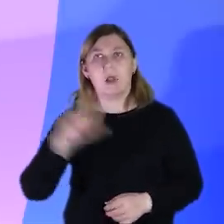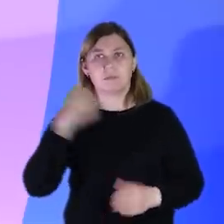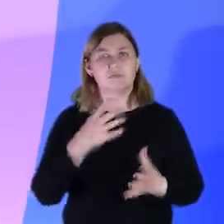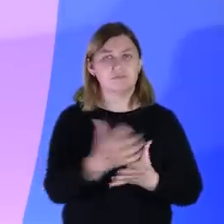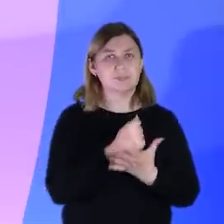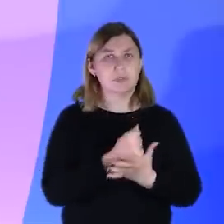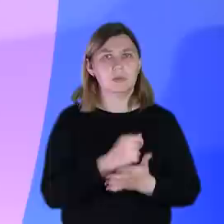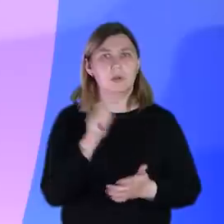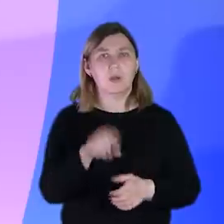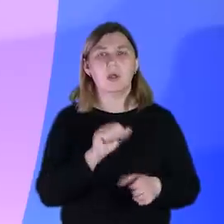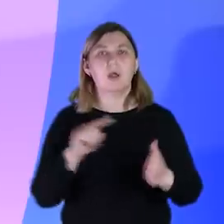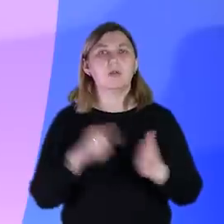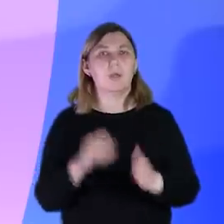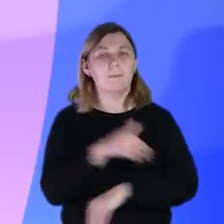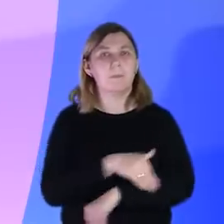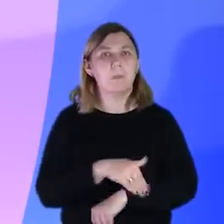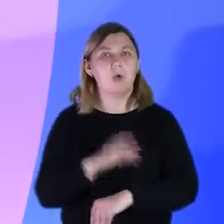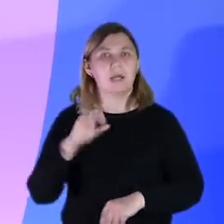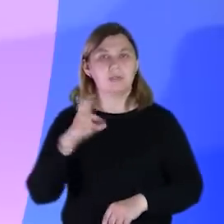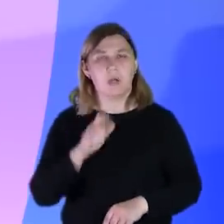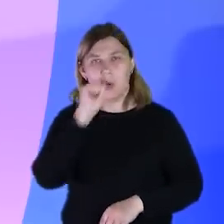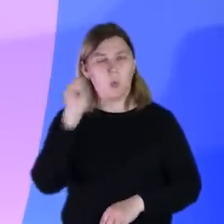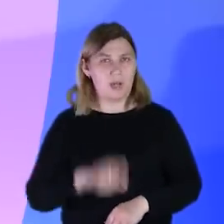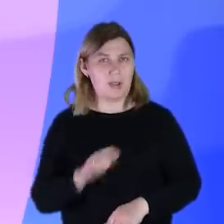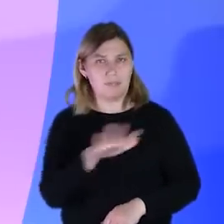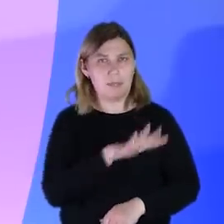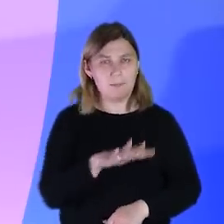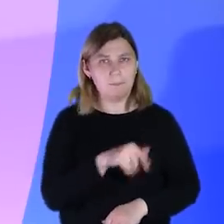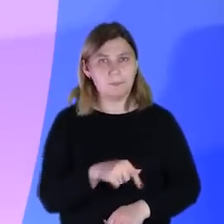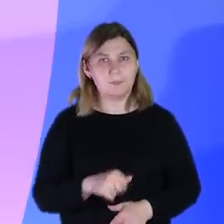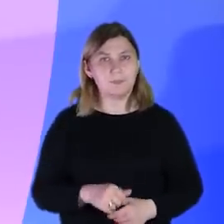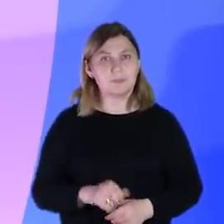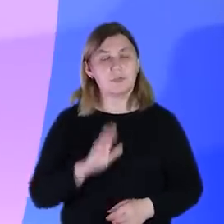Ona się odnosi do pogranicza ukraińskiego w zasadzie. I ma taki